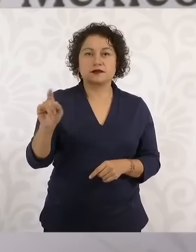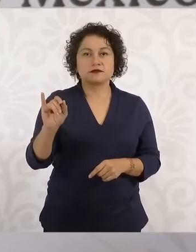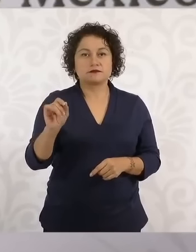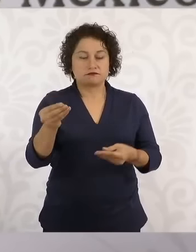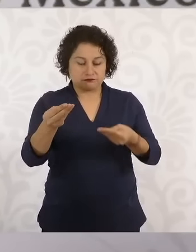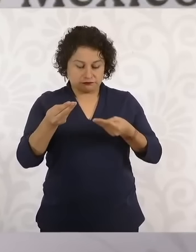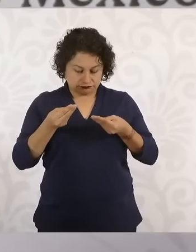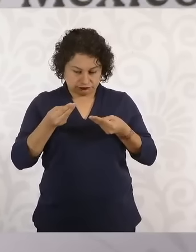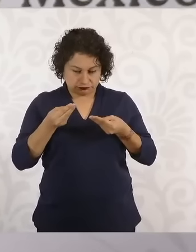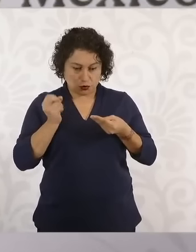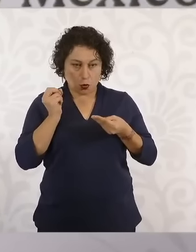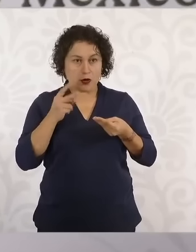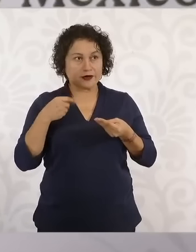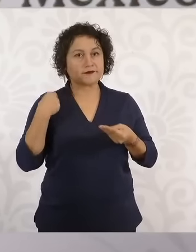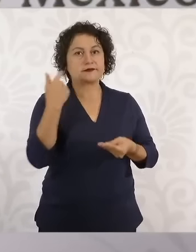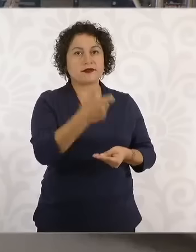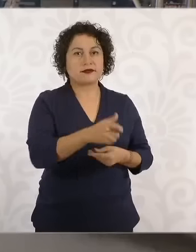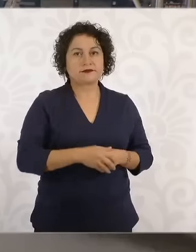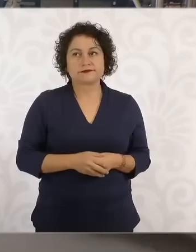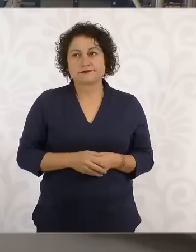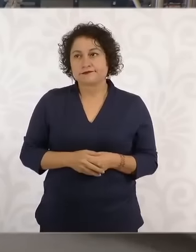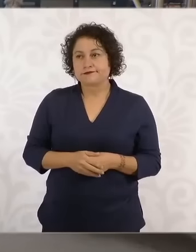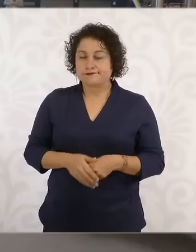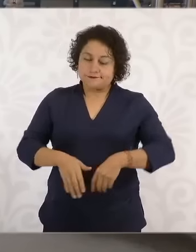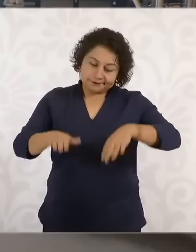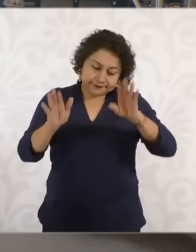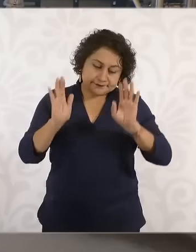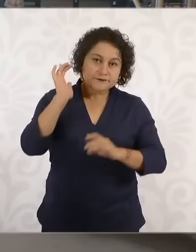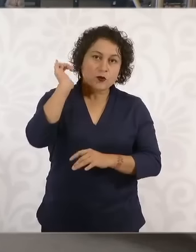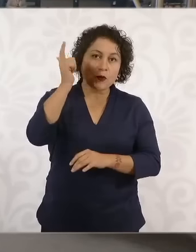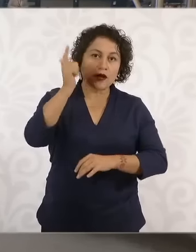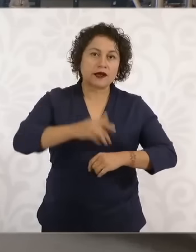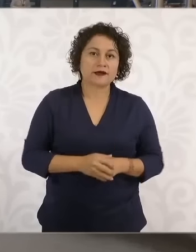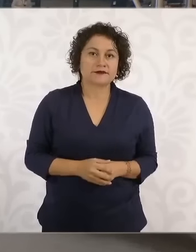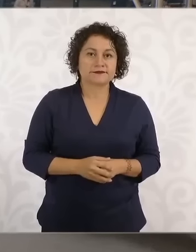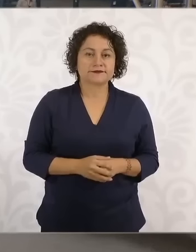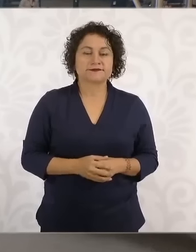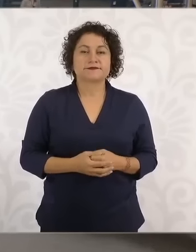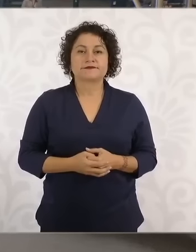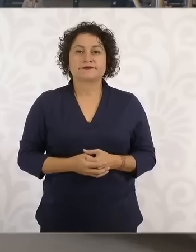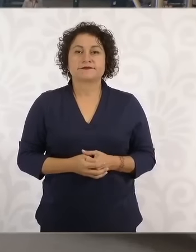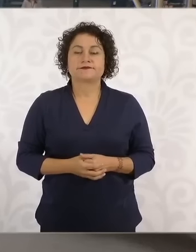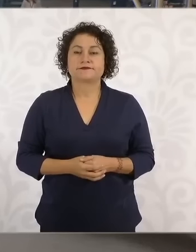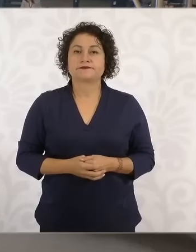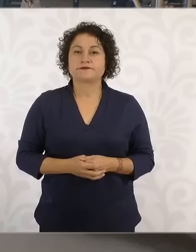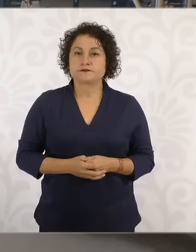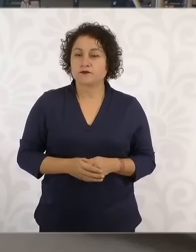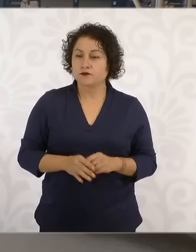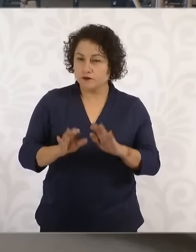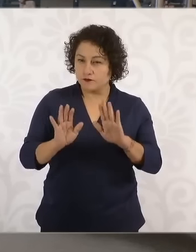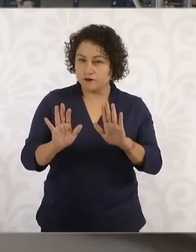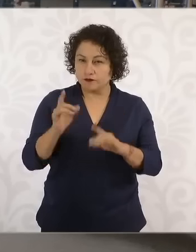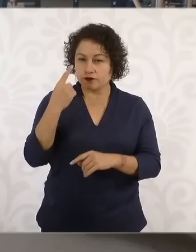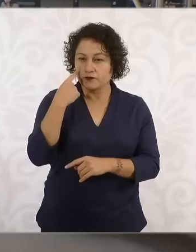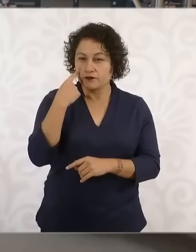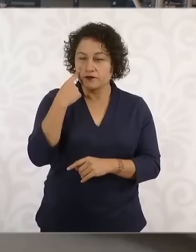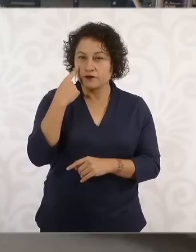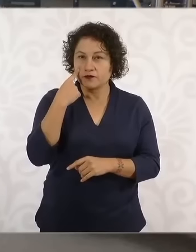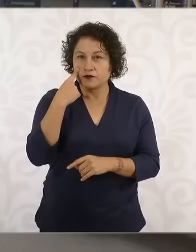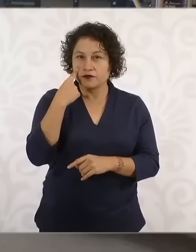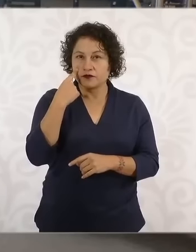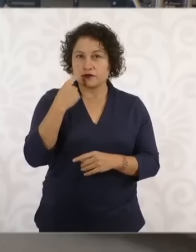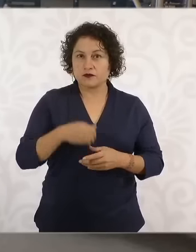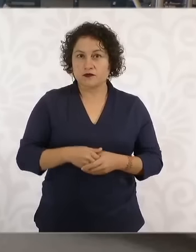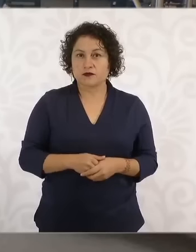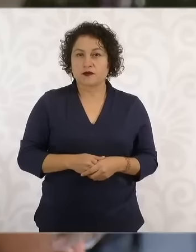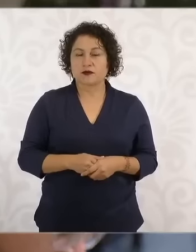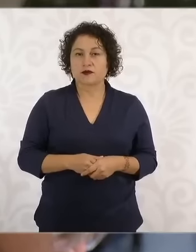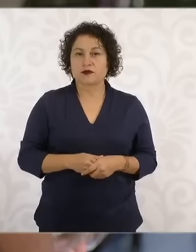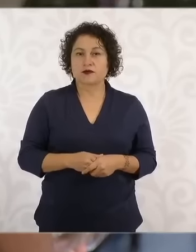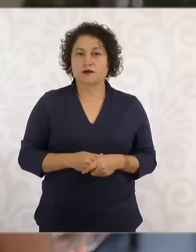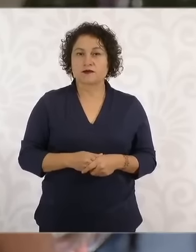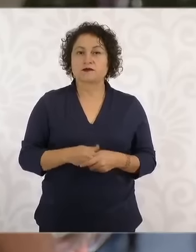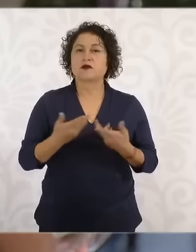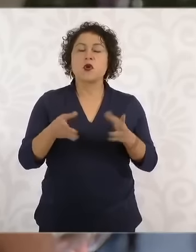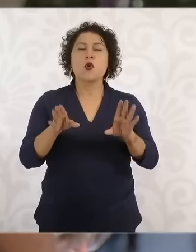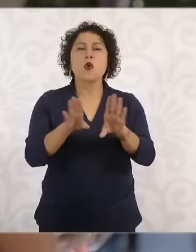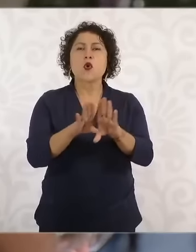vamos a creerlo. Bueno, eh eh ah cuál cuál era el el destino de los recursos porque ahora con los